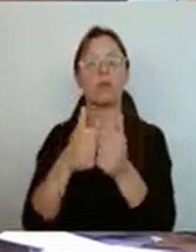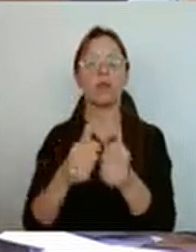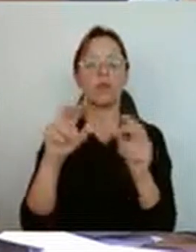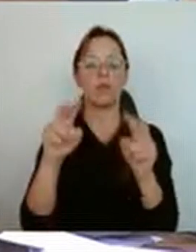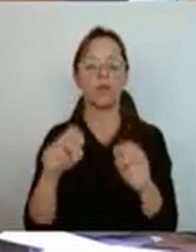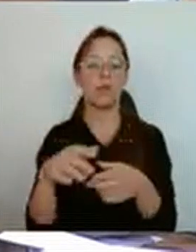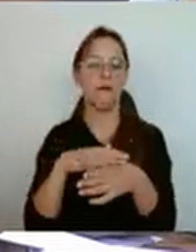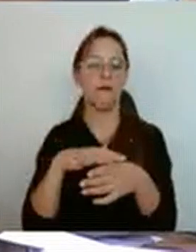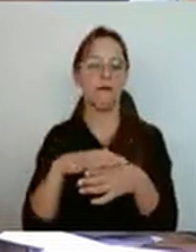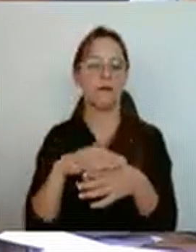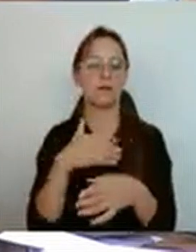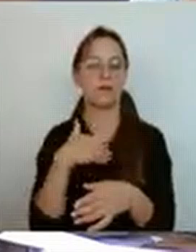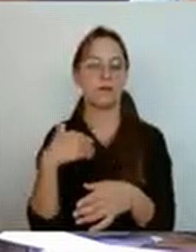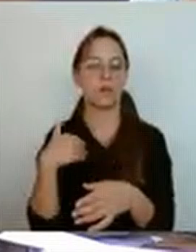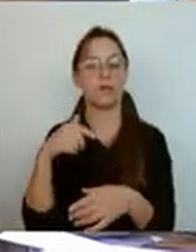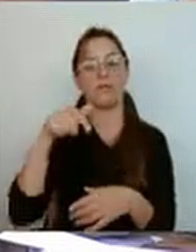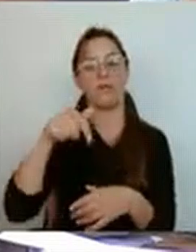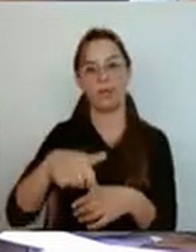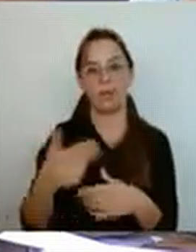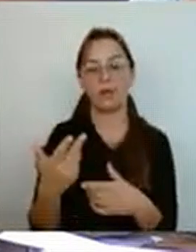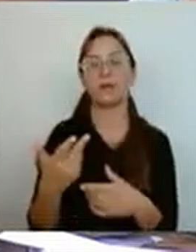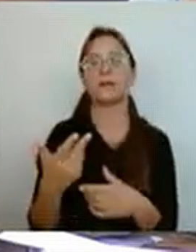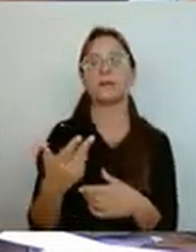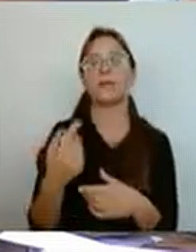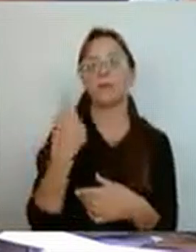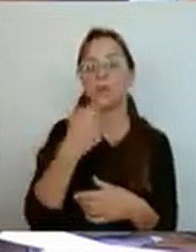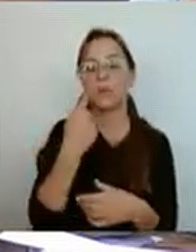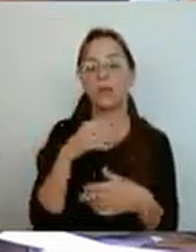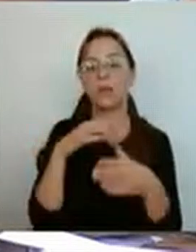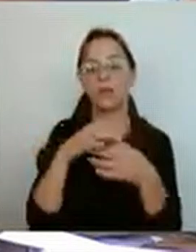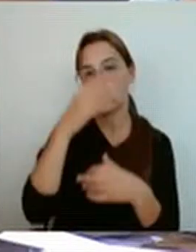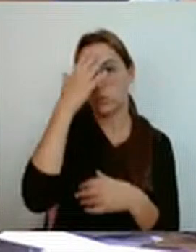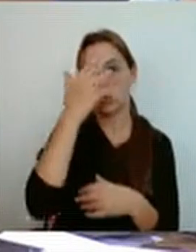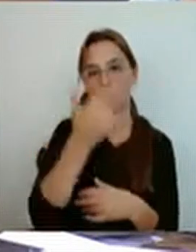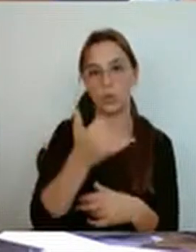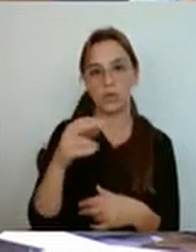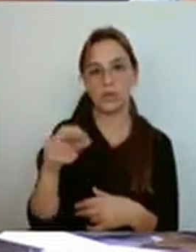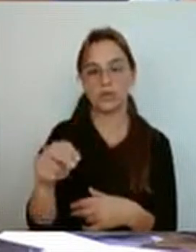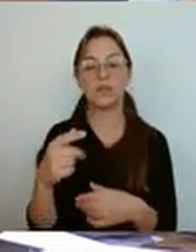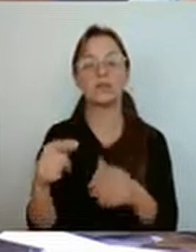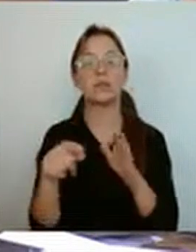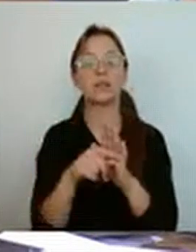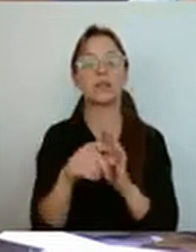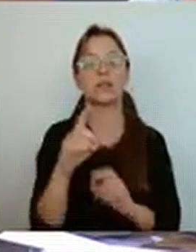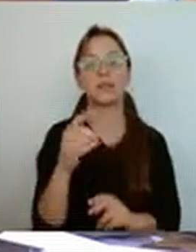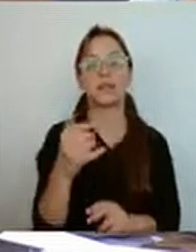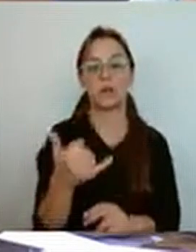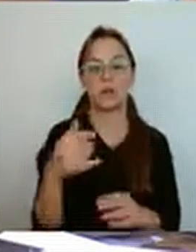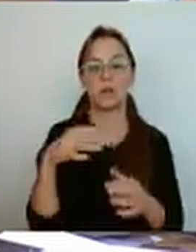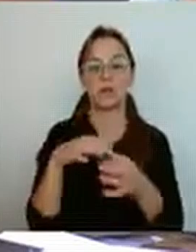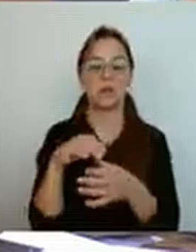Oeiras, ao abrigo do disposto no número 2 e 3 do artigo 62 do nosso Regimento da